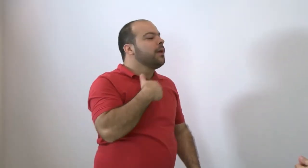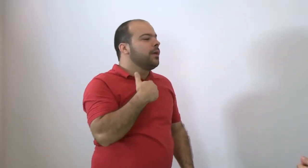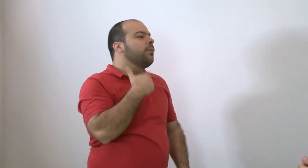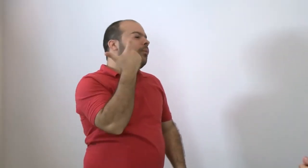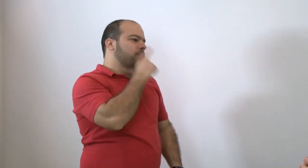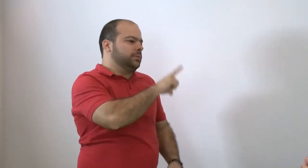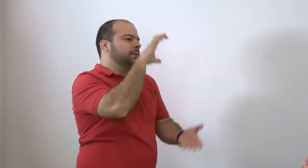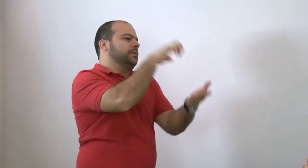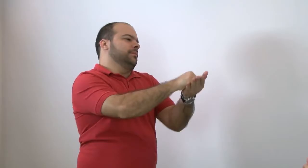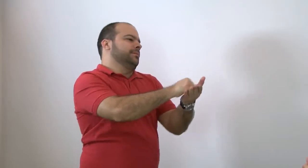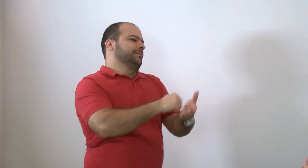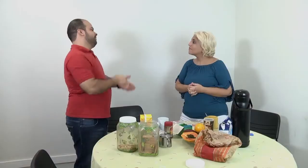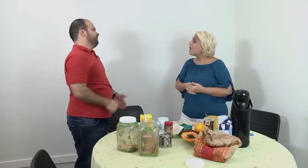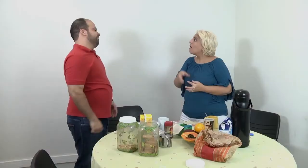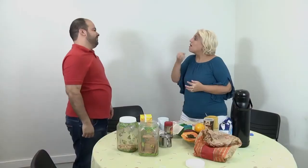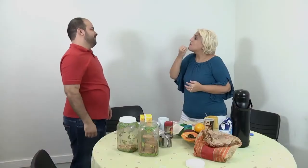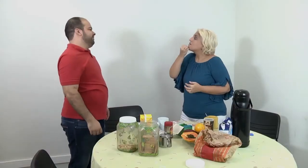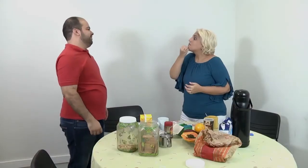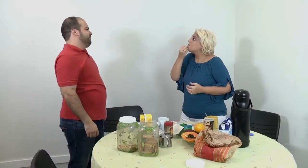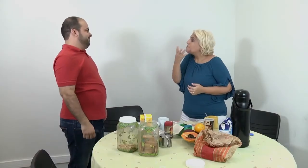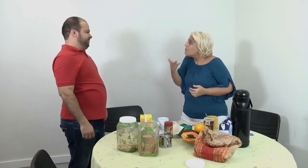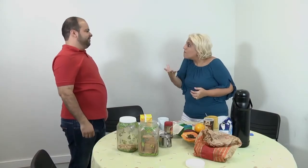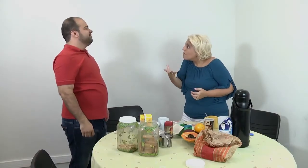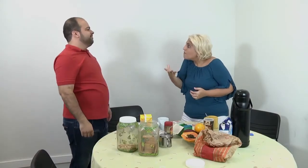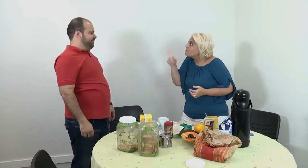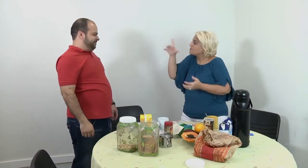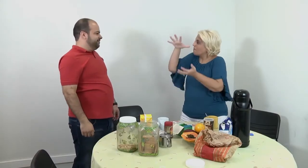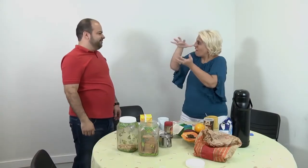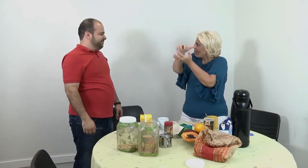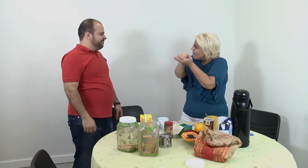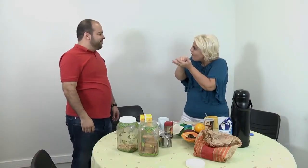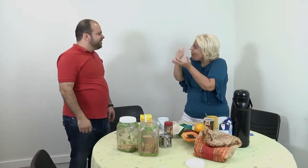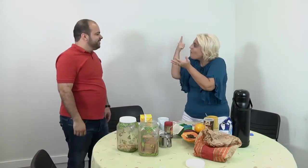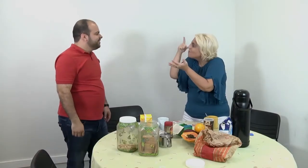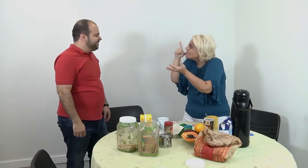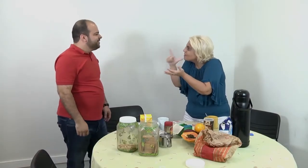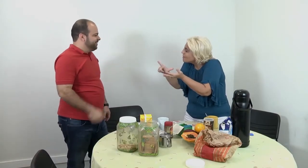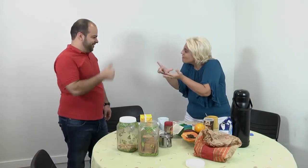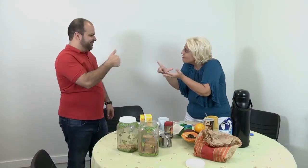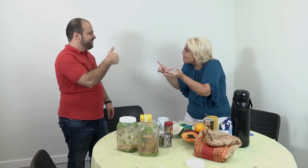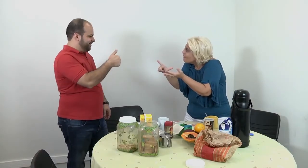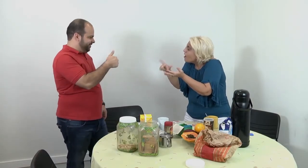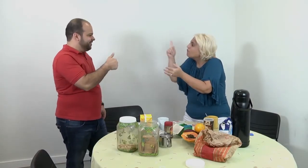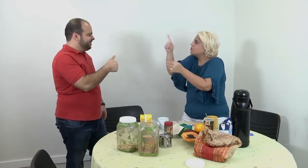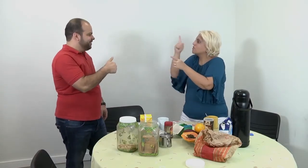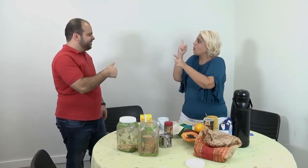Olha, consegui fazer a matrícula. Conseguiu fazer a matrícula? Sim!